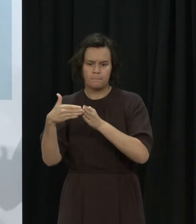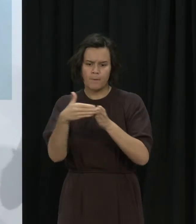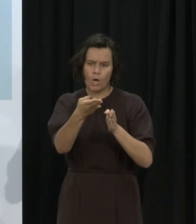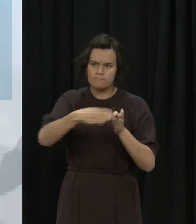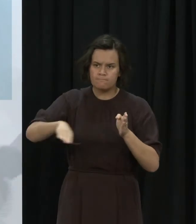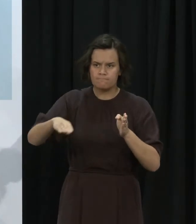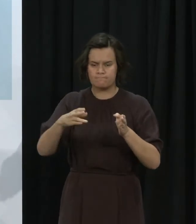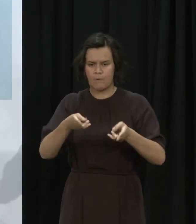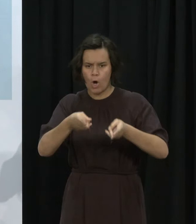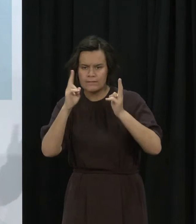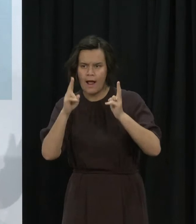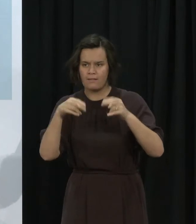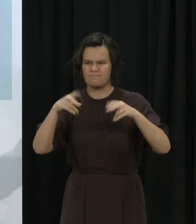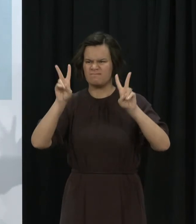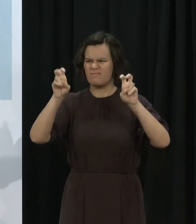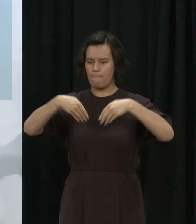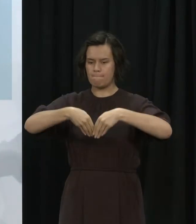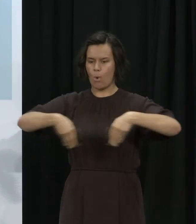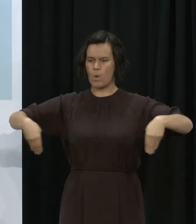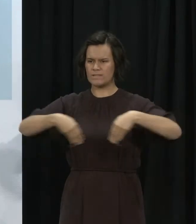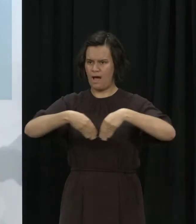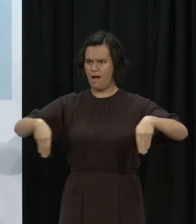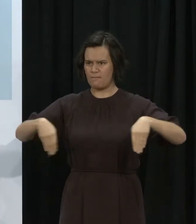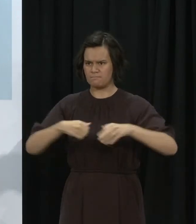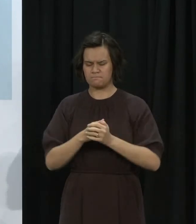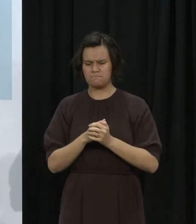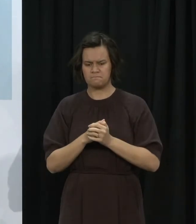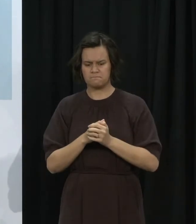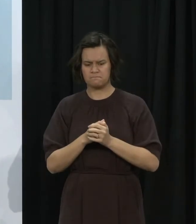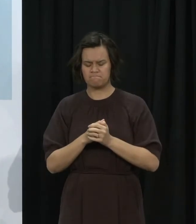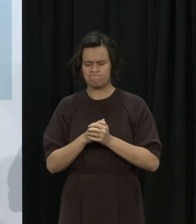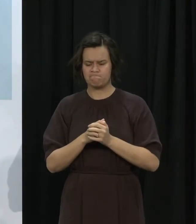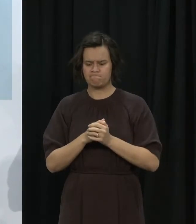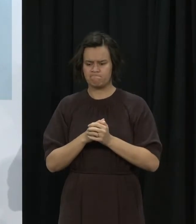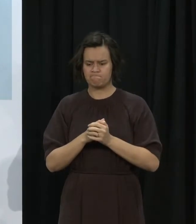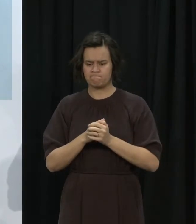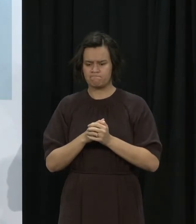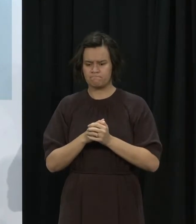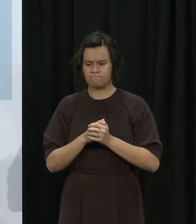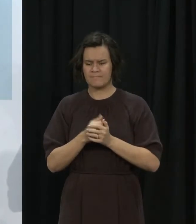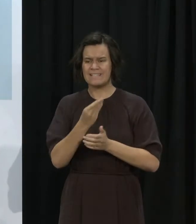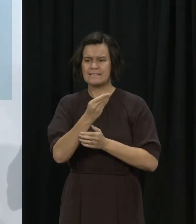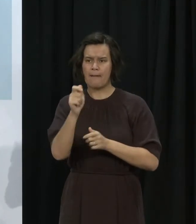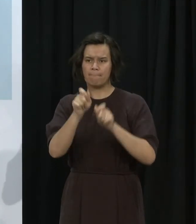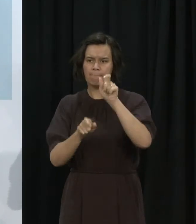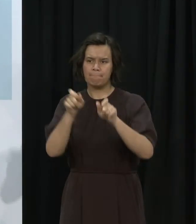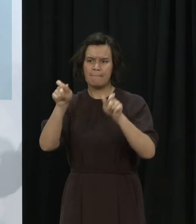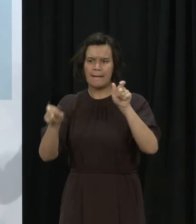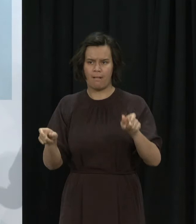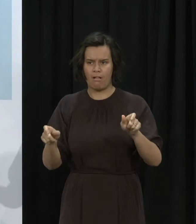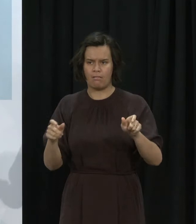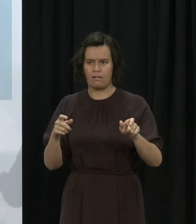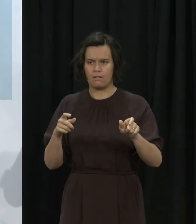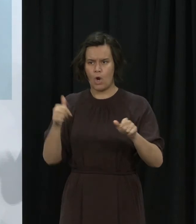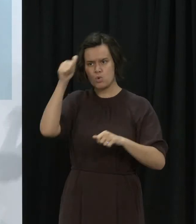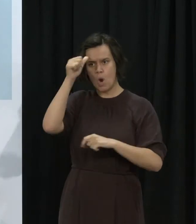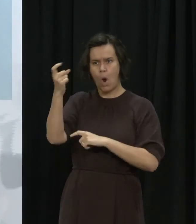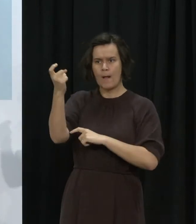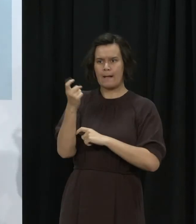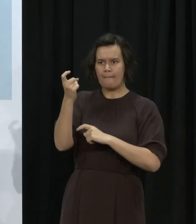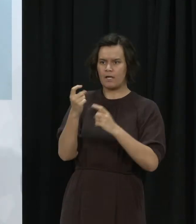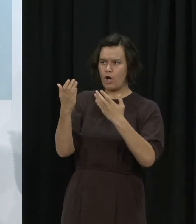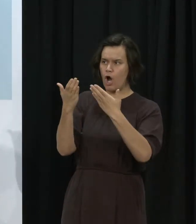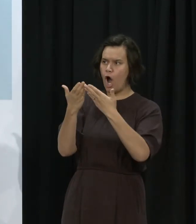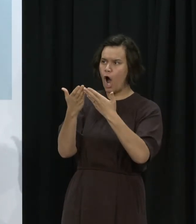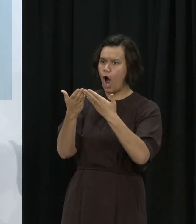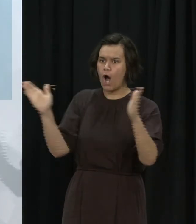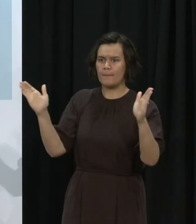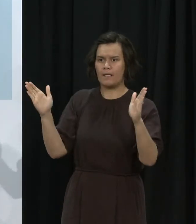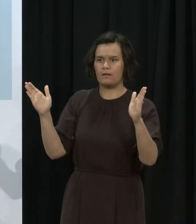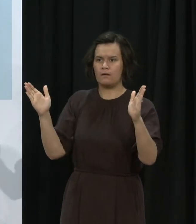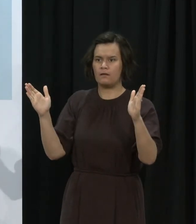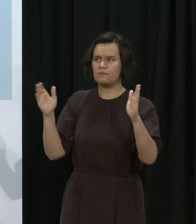o te waataka. Tuarua, ka huri